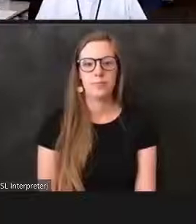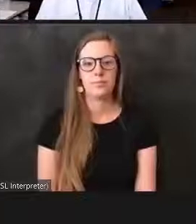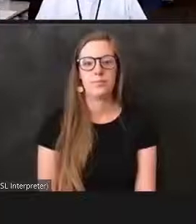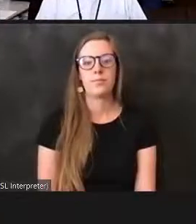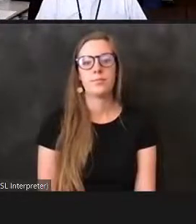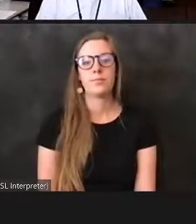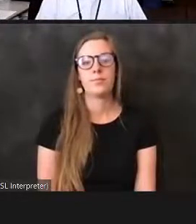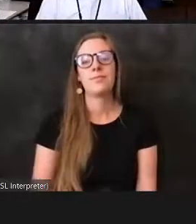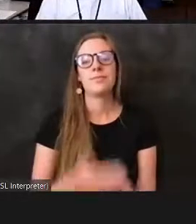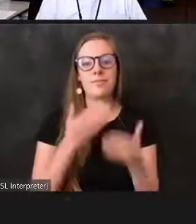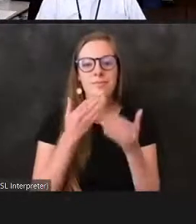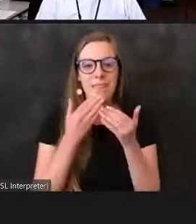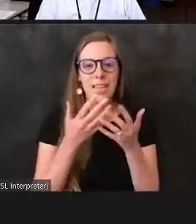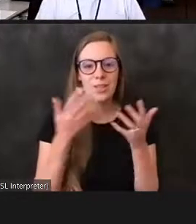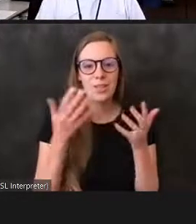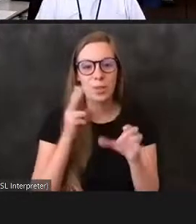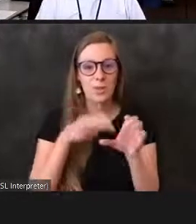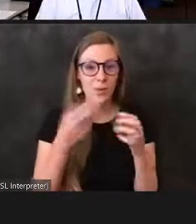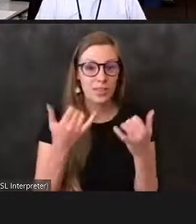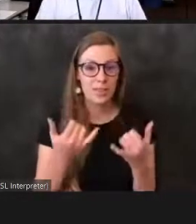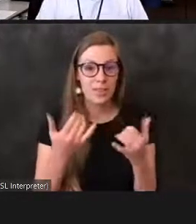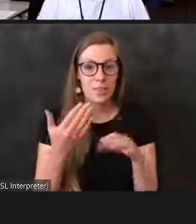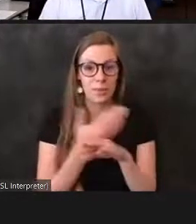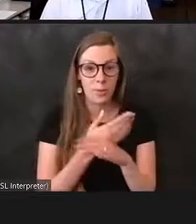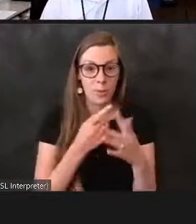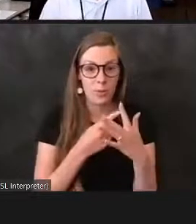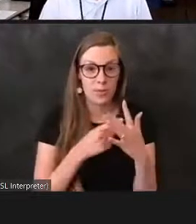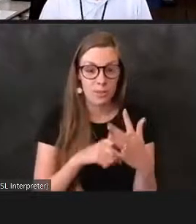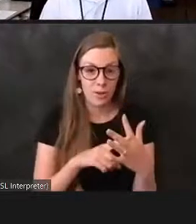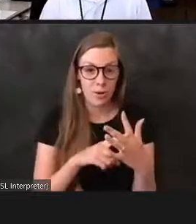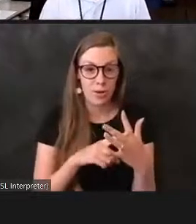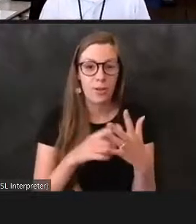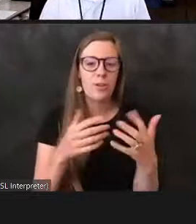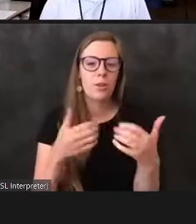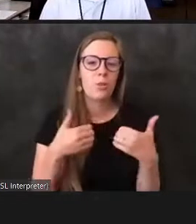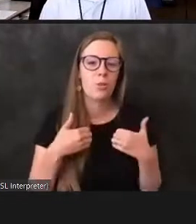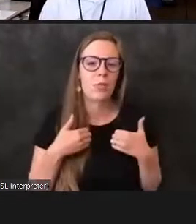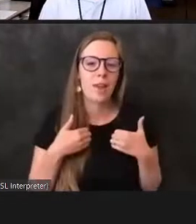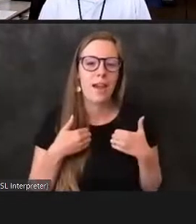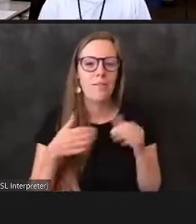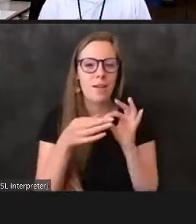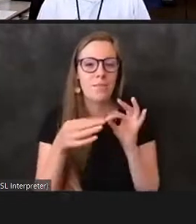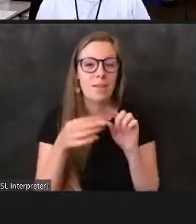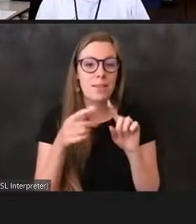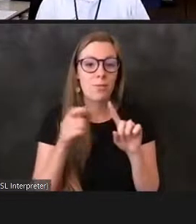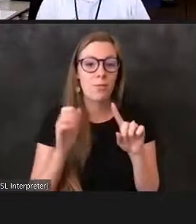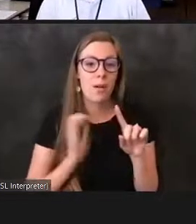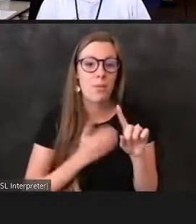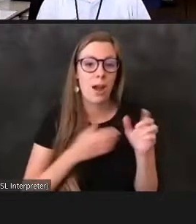Muchas gracias por acompañarnos el día de hoy, antes de comenzar, nos gustaría comenzar con un breve mensaje de Gilbert Martínez de nuestro personal de